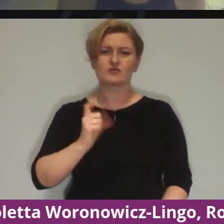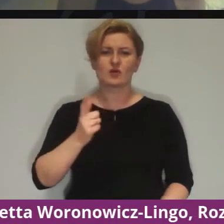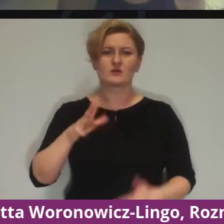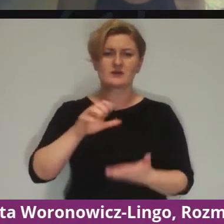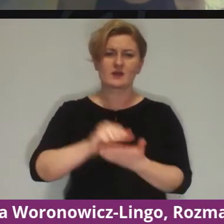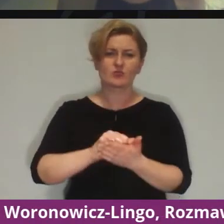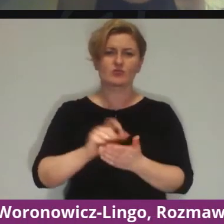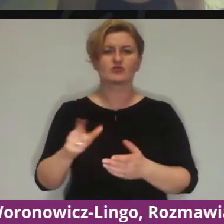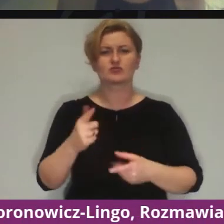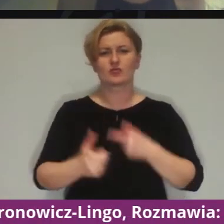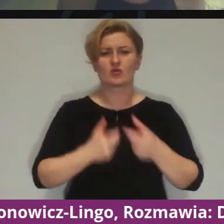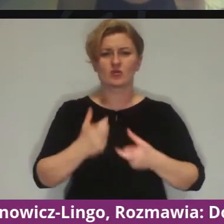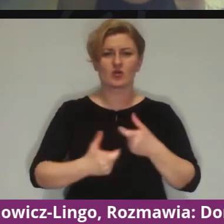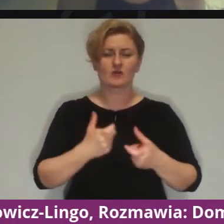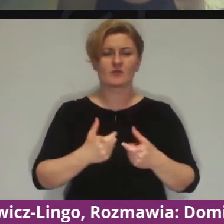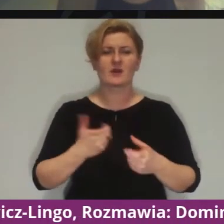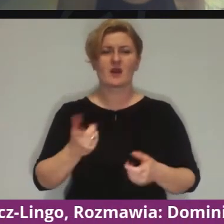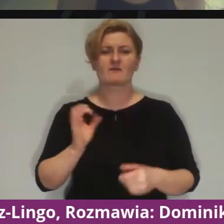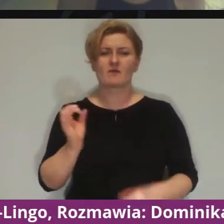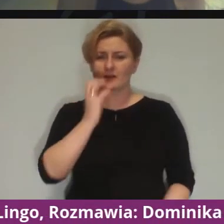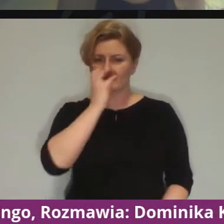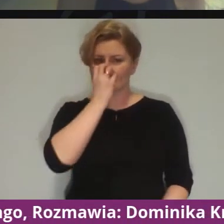Jak ten cyrk w Twoim życiu wygląda?